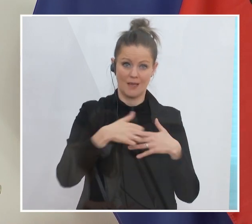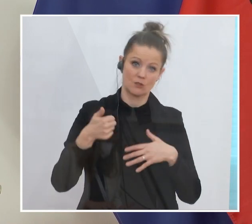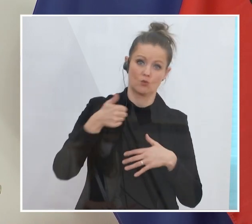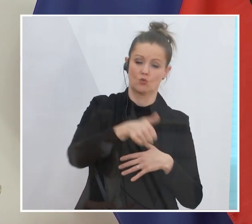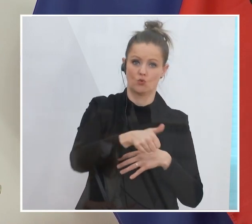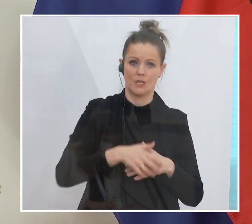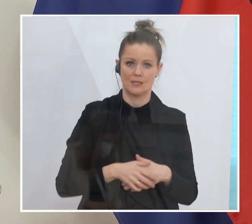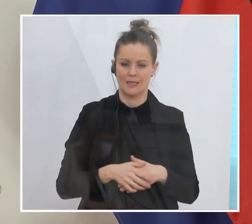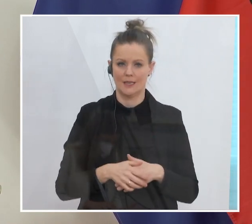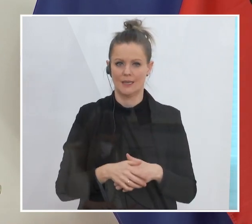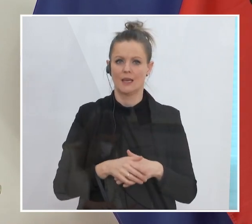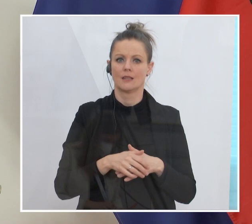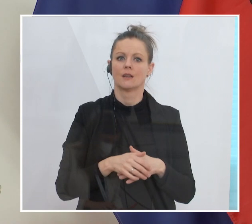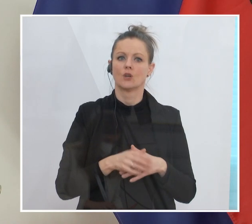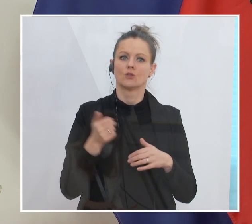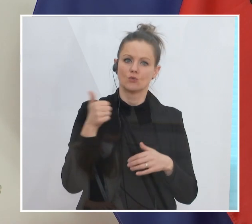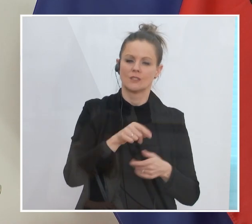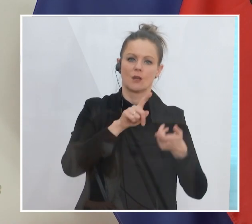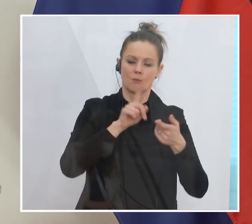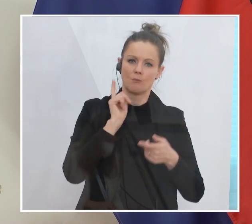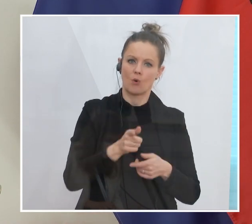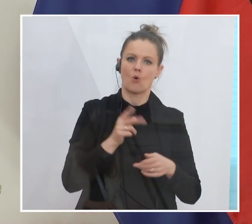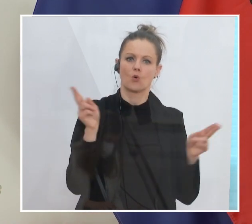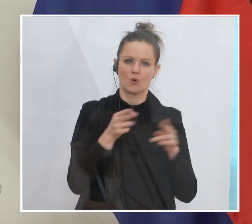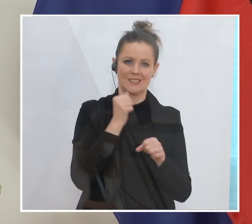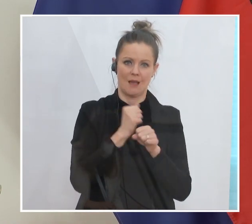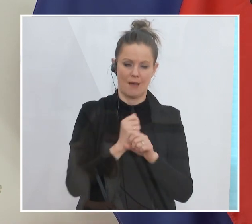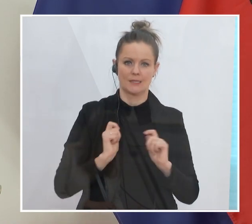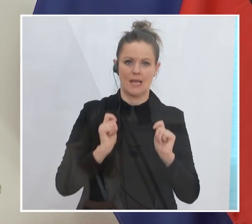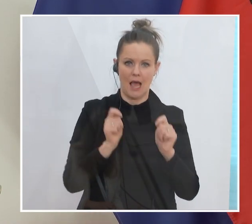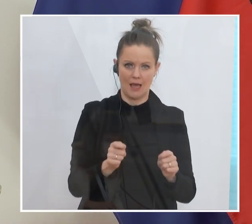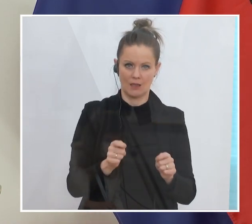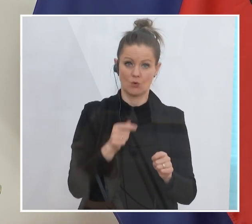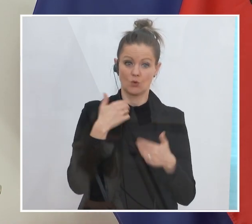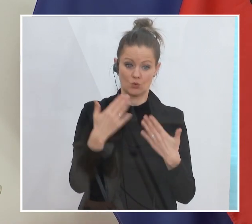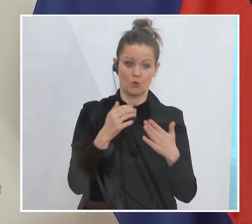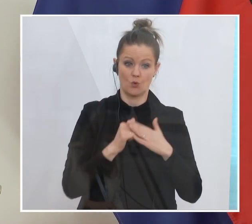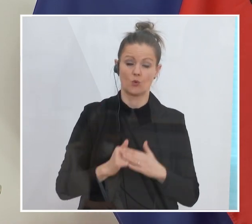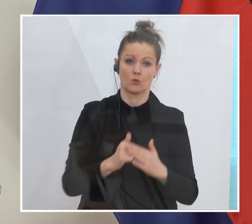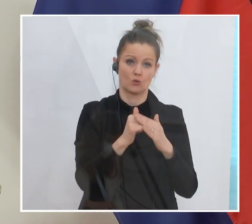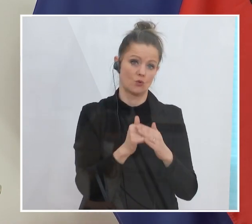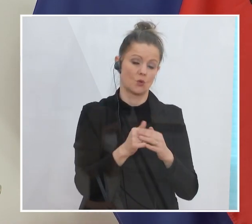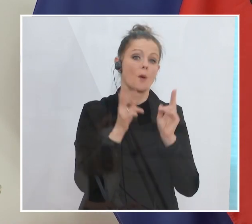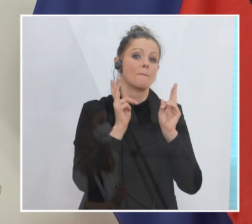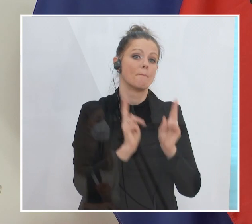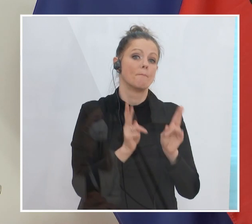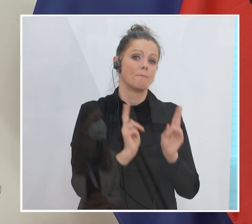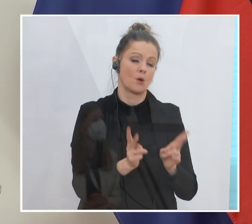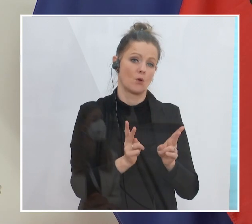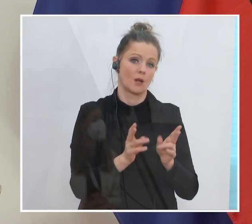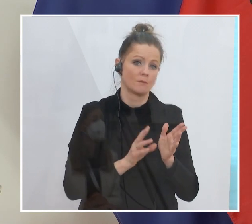Kurzarbeitsantrag. Und diese Unterstützung kann eben auch zur Ausbezahlung von Urlaubsansprüchen